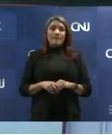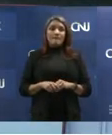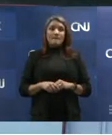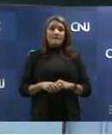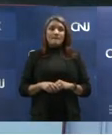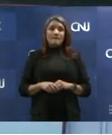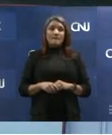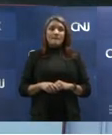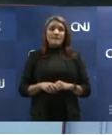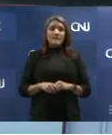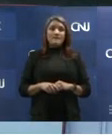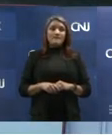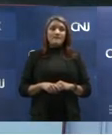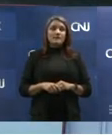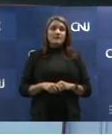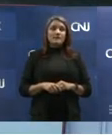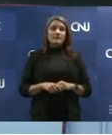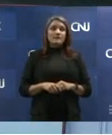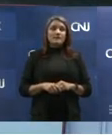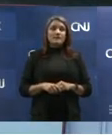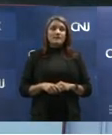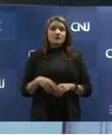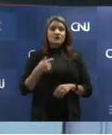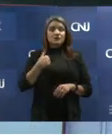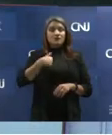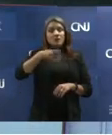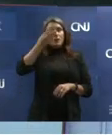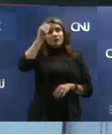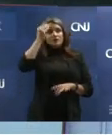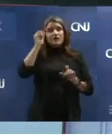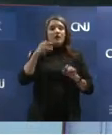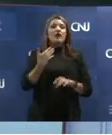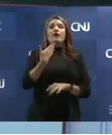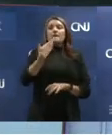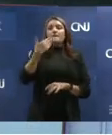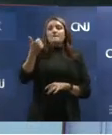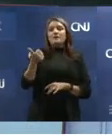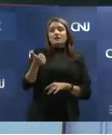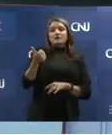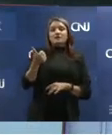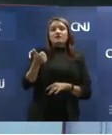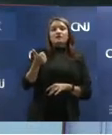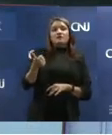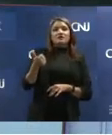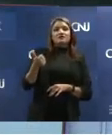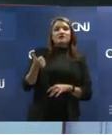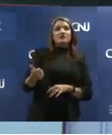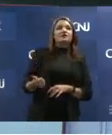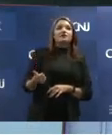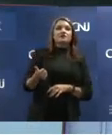melhor será que ele vá para uma outra vara que não a Vara de Execuções Criminais?